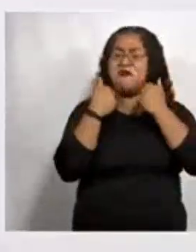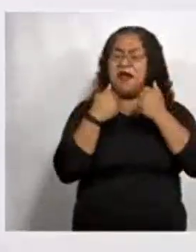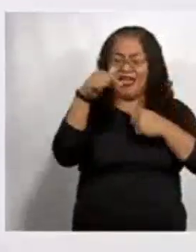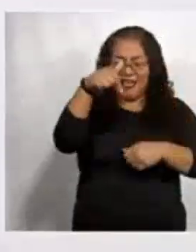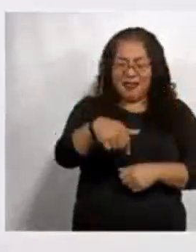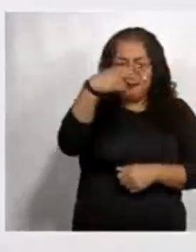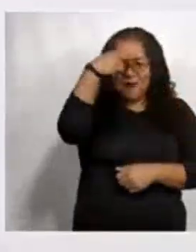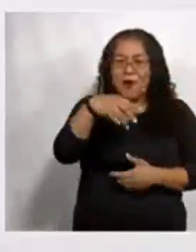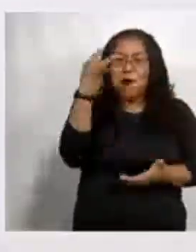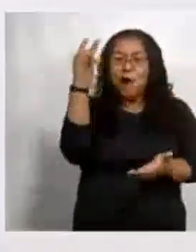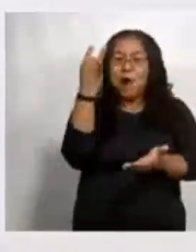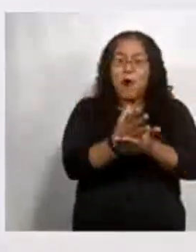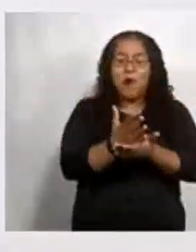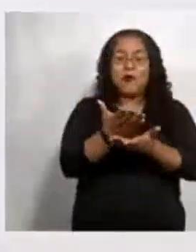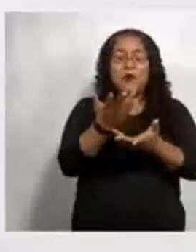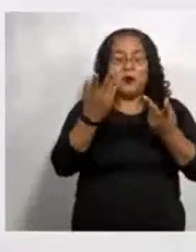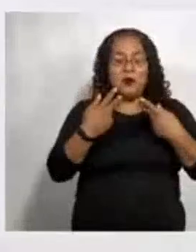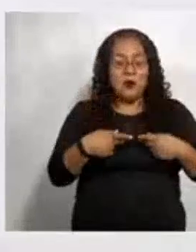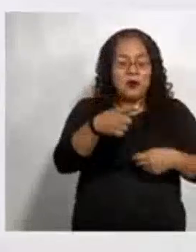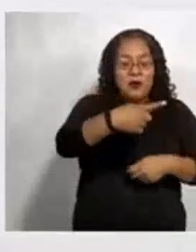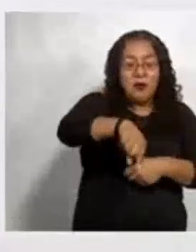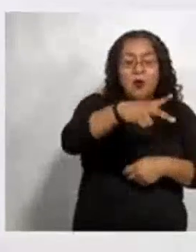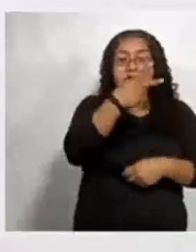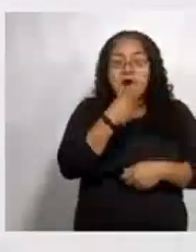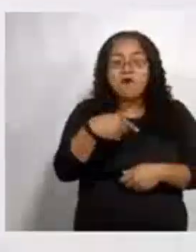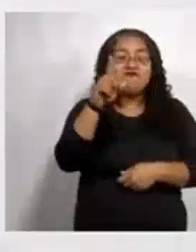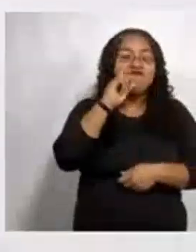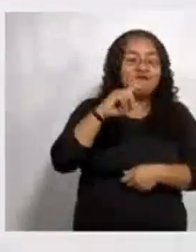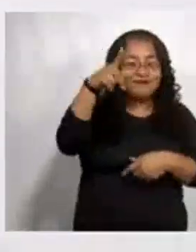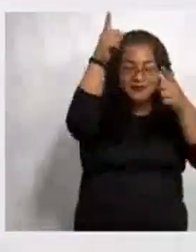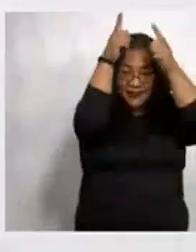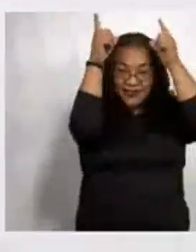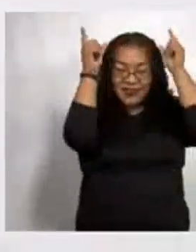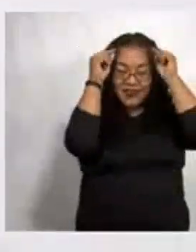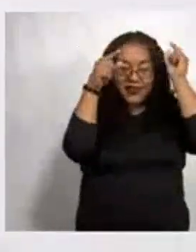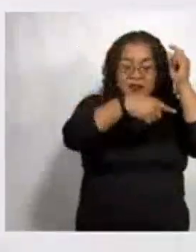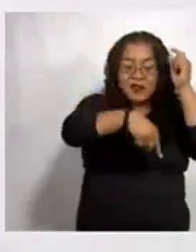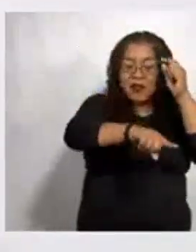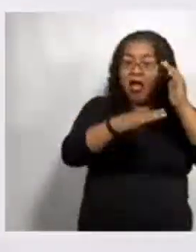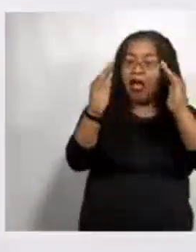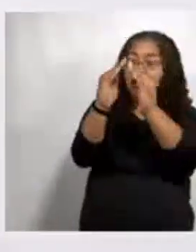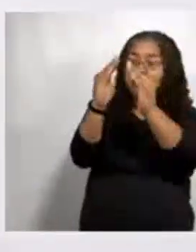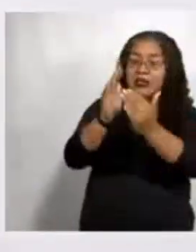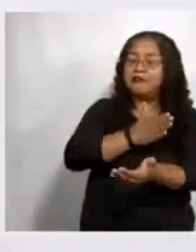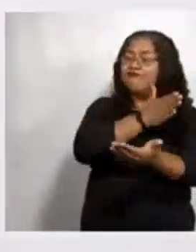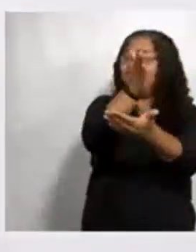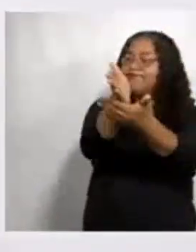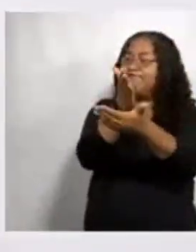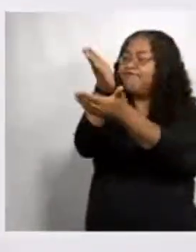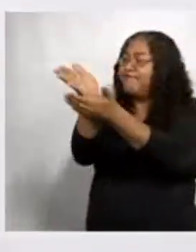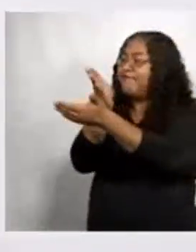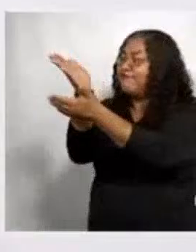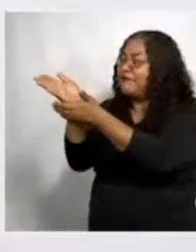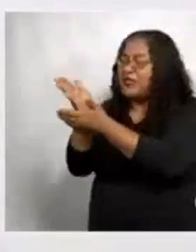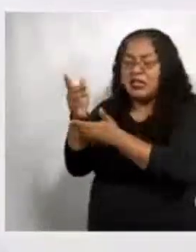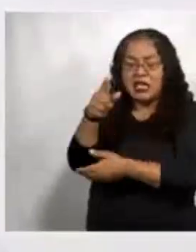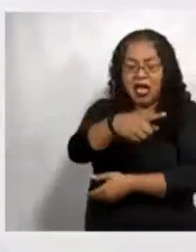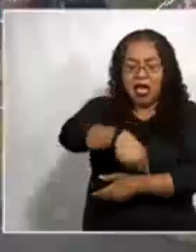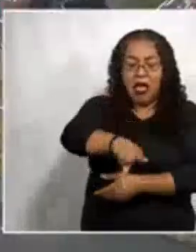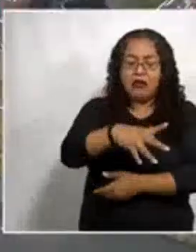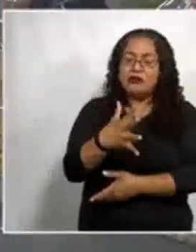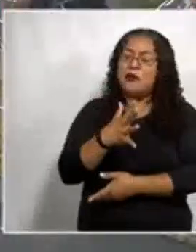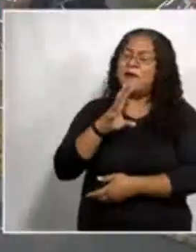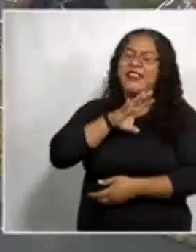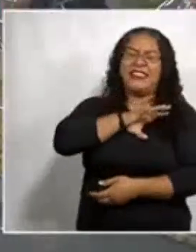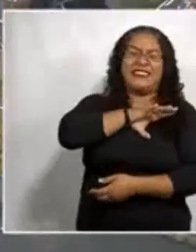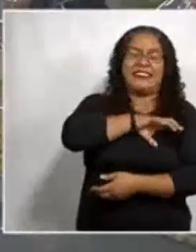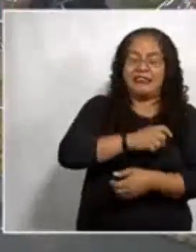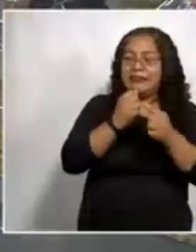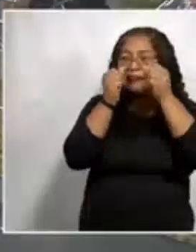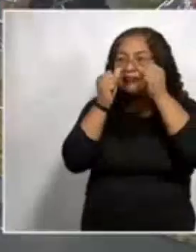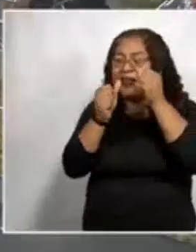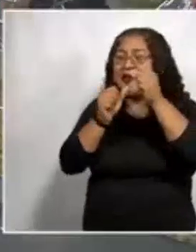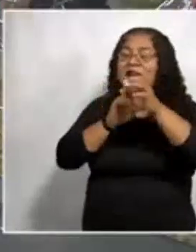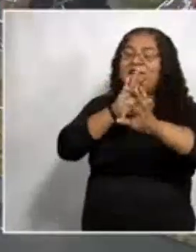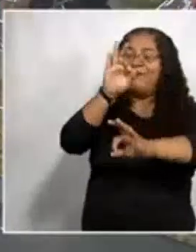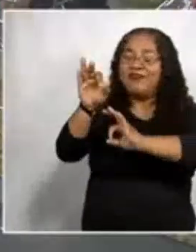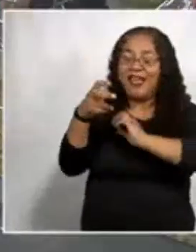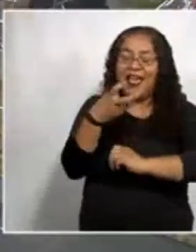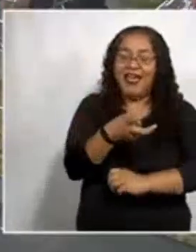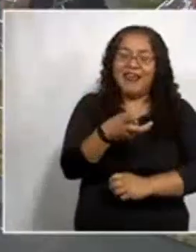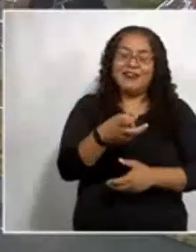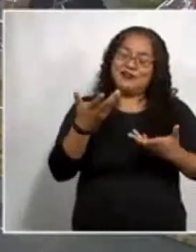país tiene a las enfermeras, enfermeros, médicas, médicos que tenemos en nuestro país, entregados,